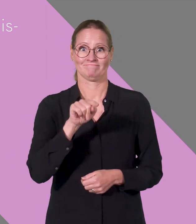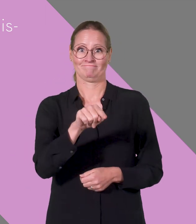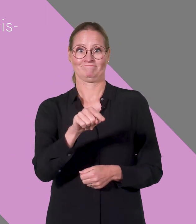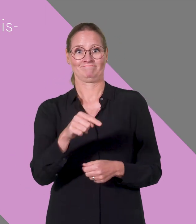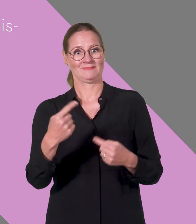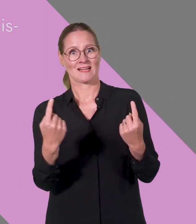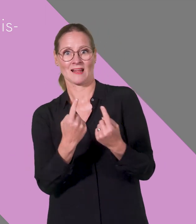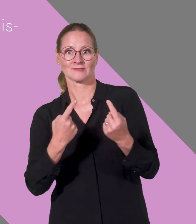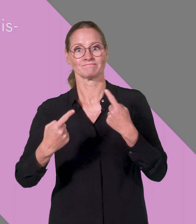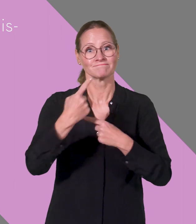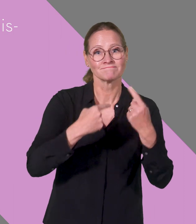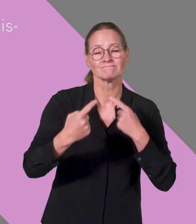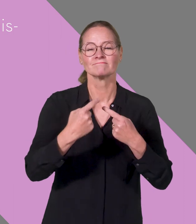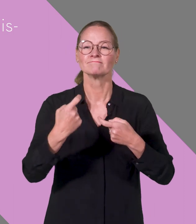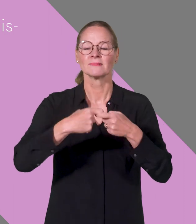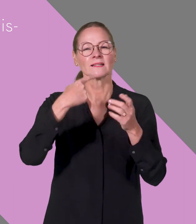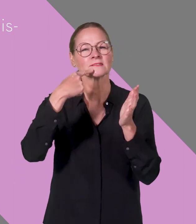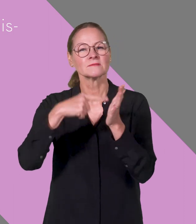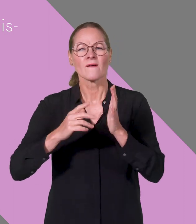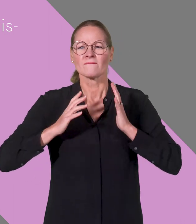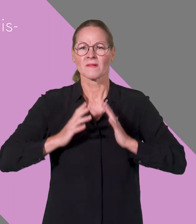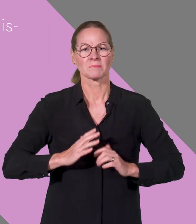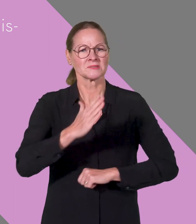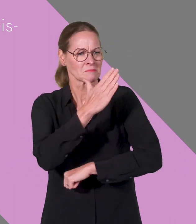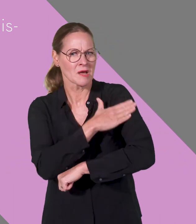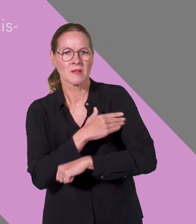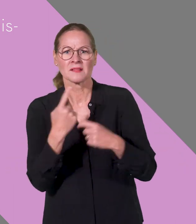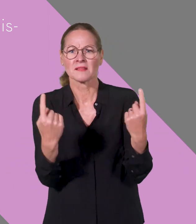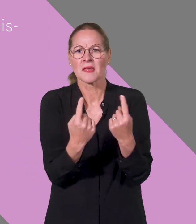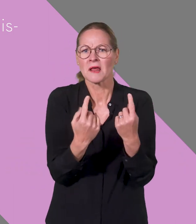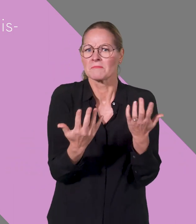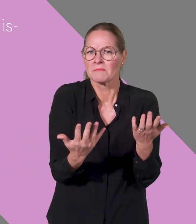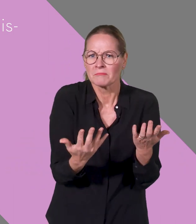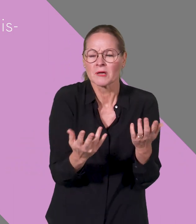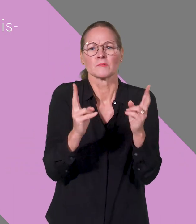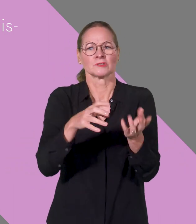Tilaisuudessa käsiteltiin muun muassa vammaispalveluiden tilannetta sekä sitä, -